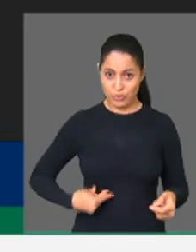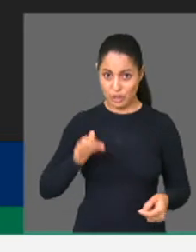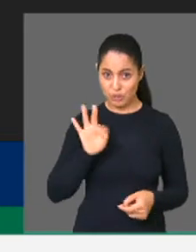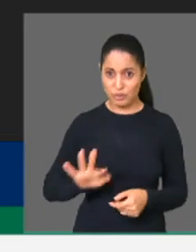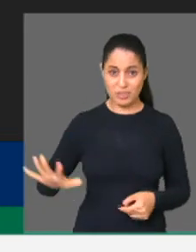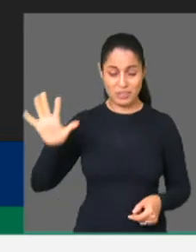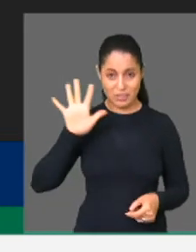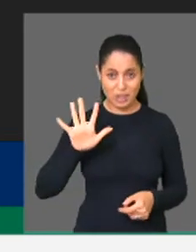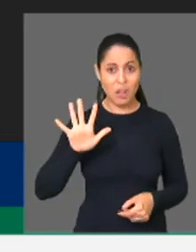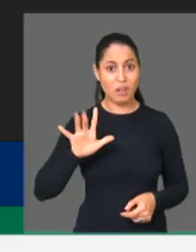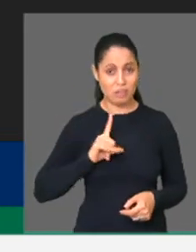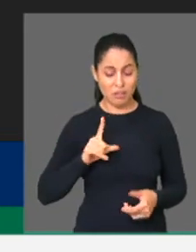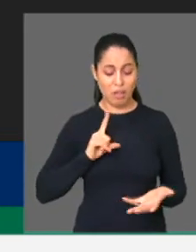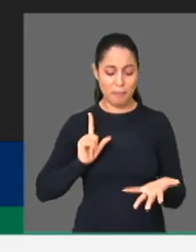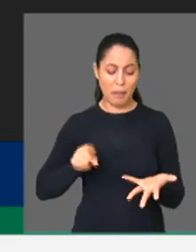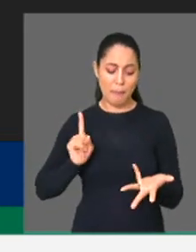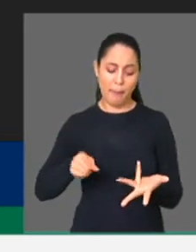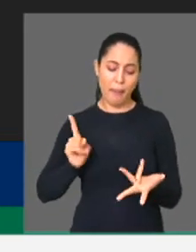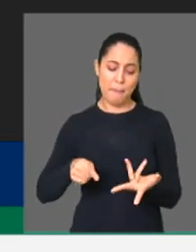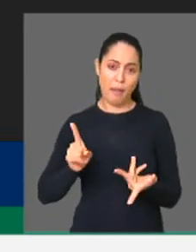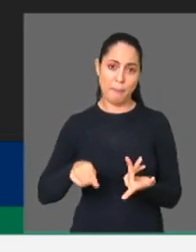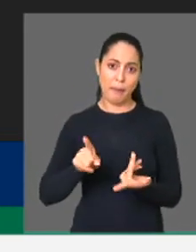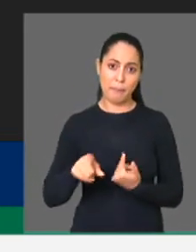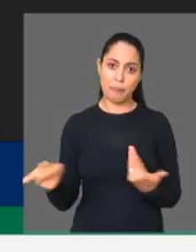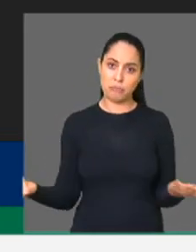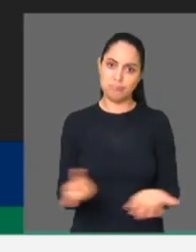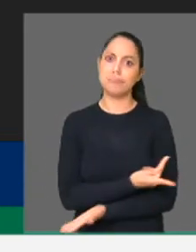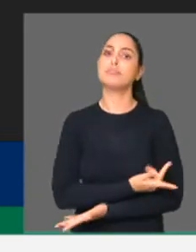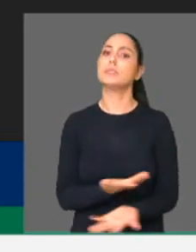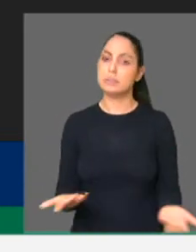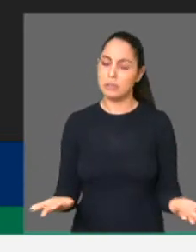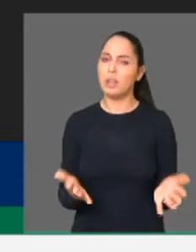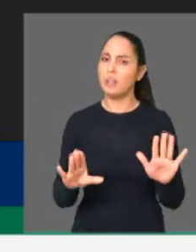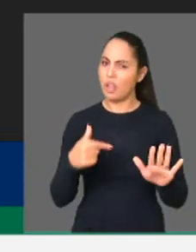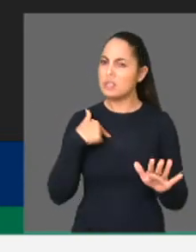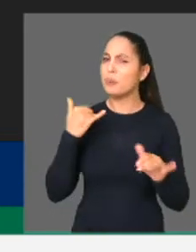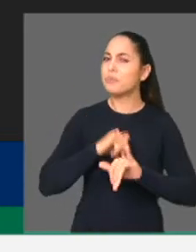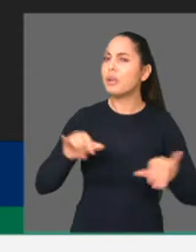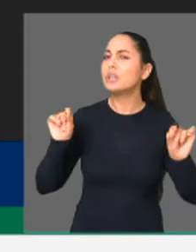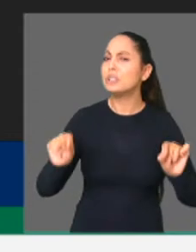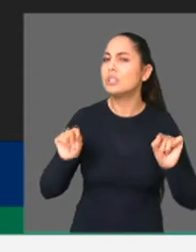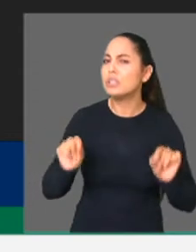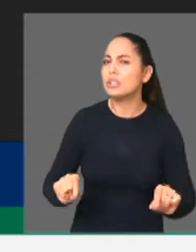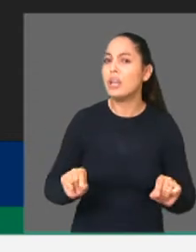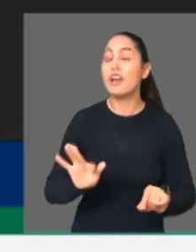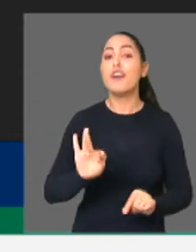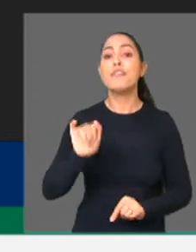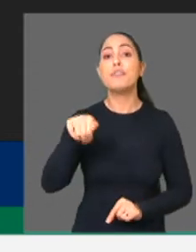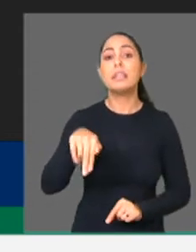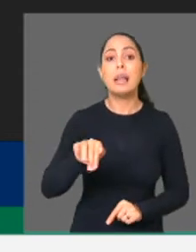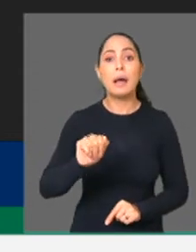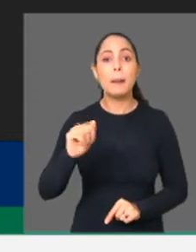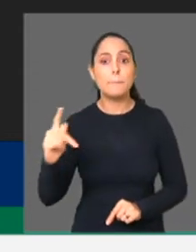PAÍS. EU CONCORDO COM O RELATOR, CONCORDO COM O RELATÓRIO DELES, APESAR DE NÃO TER NADA A VER COM A REGIÃO SUDESTE, A REGIÃO A QUAL EU PERTENÇO MAS, NESSE